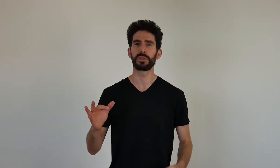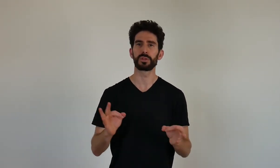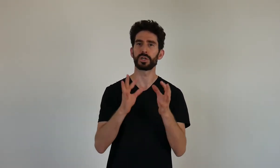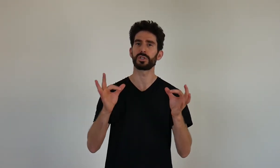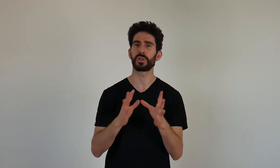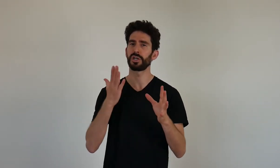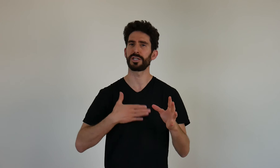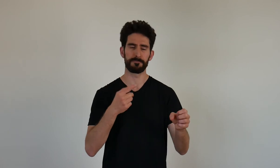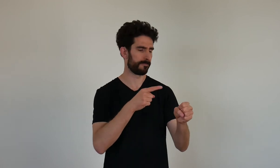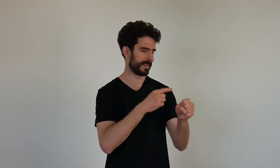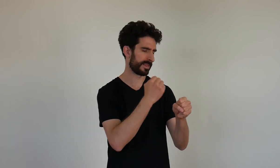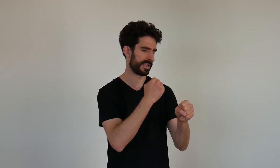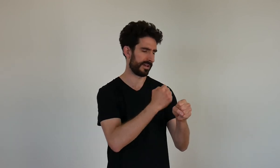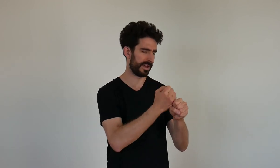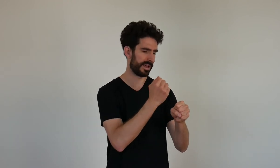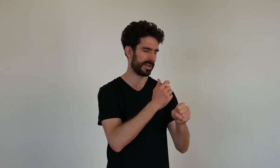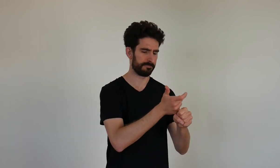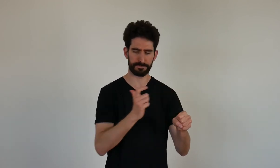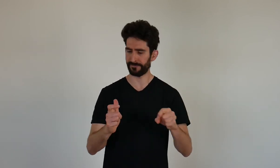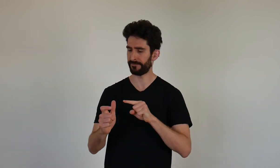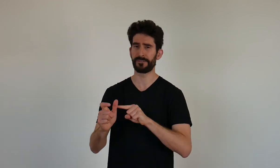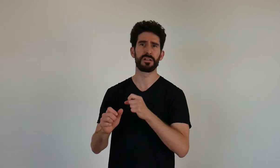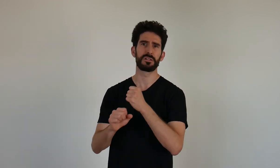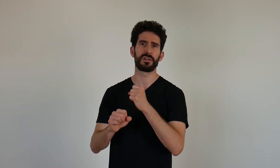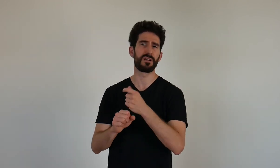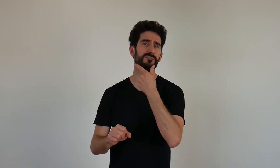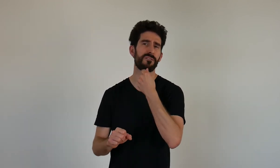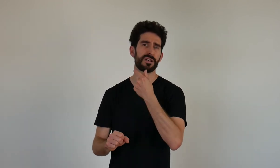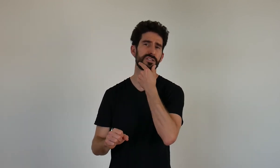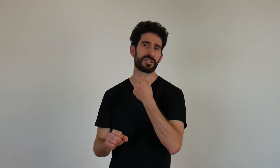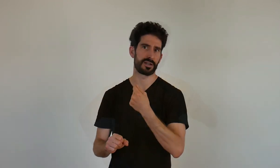de temps en temps, j'aime travailler ma main gauche et après, c'est plus facile avec ma main droite.